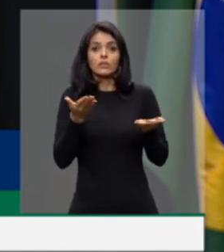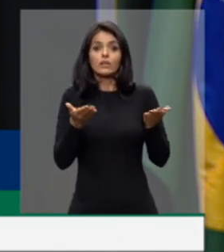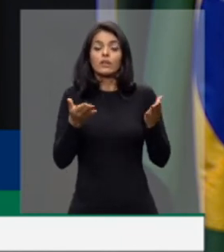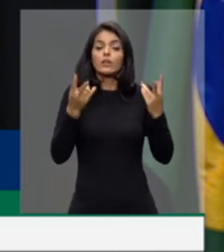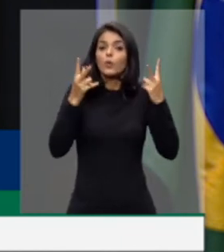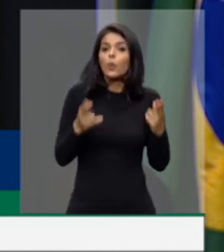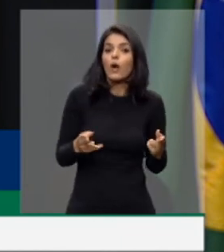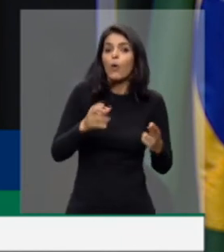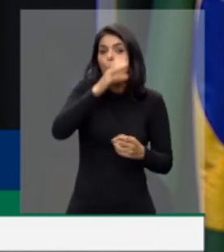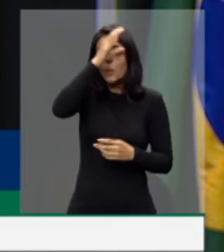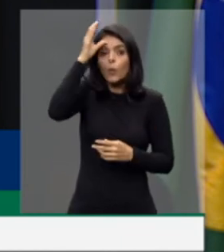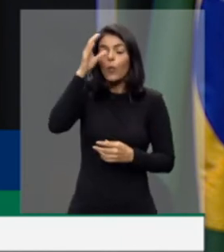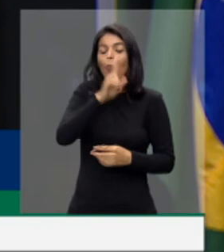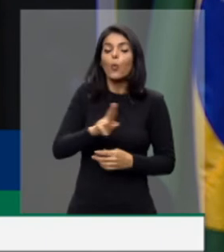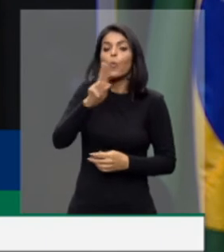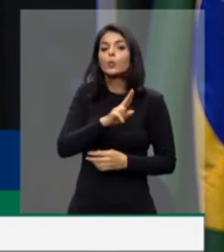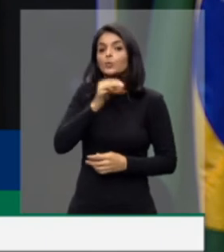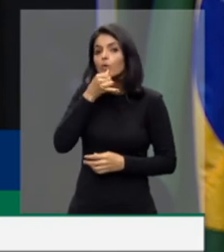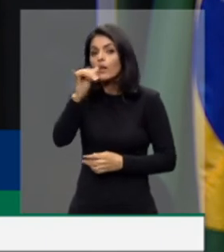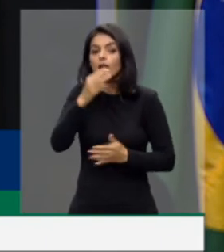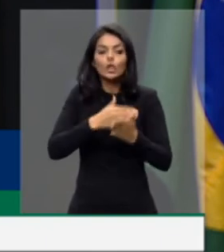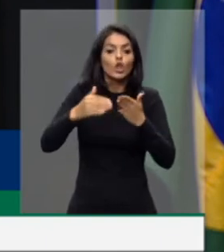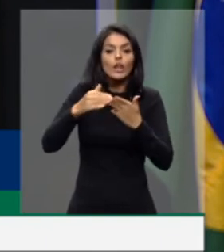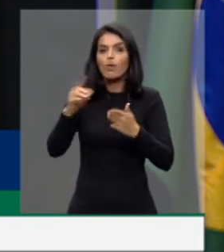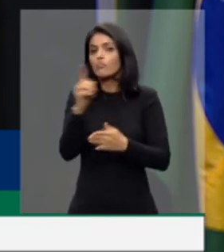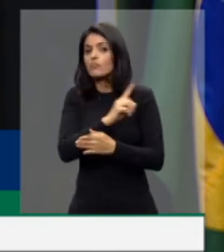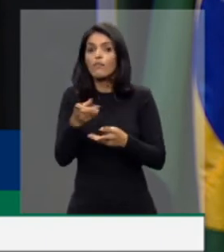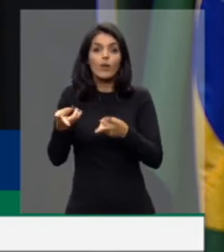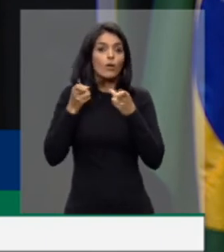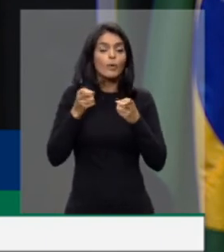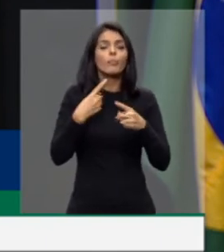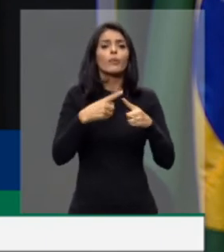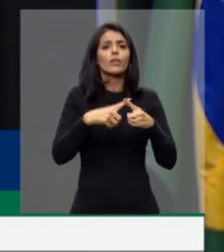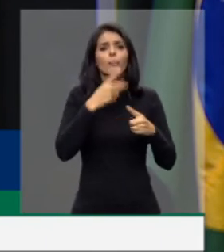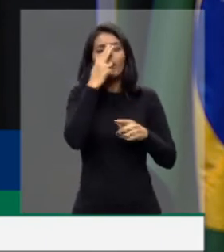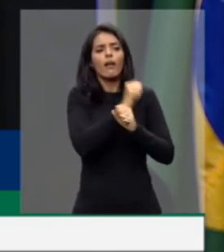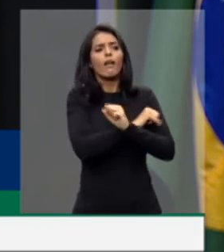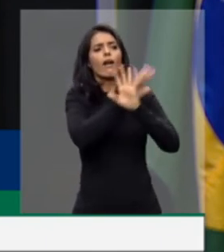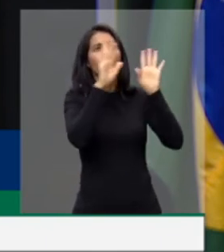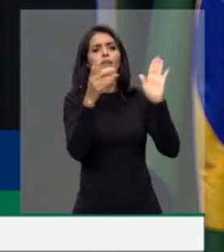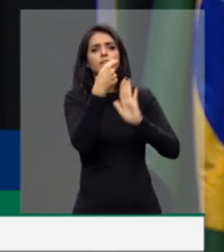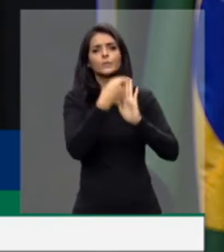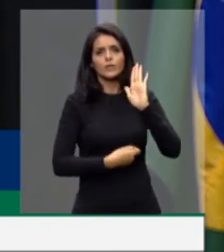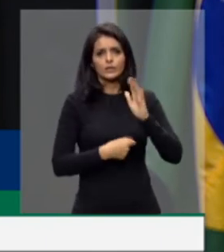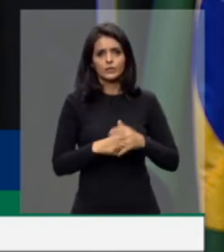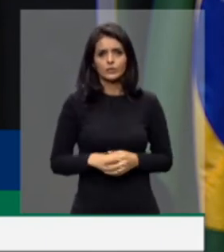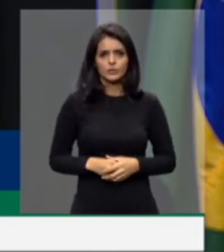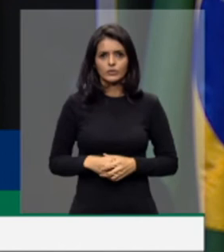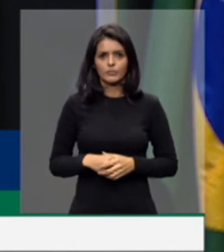CONTRATAÇÃO DE RESERVA, NESSA MELHORIA FICOU ESTABELECIDO QUE A COBRANÇA SE DARIA NA PROPORÇÃO DO CONSUMO DE ENERGIA ELÉTRICA E